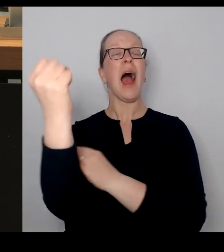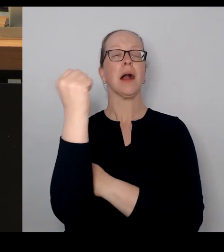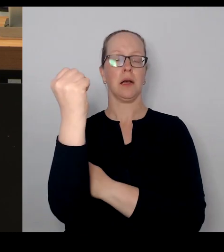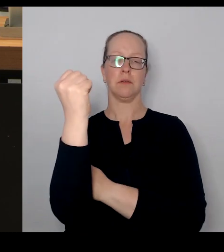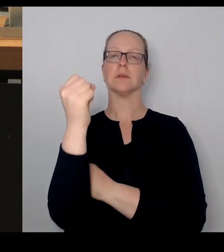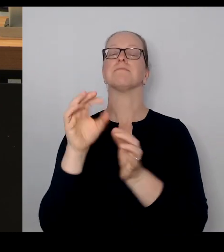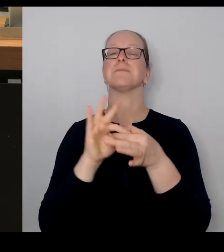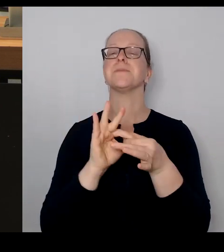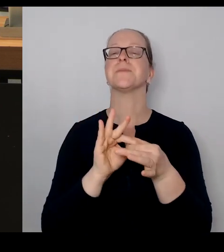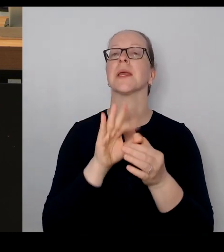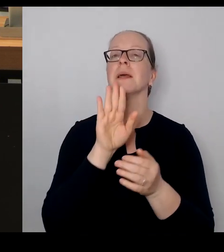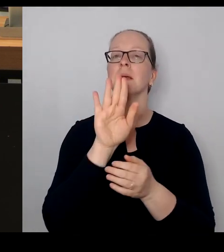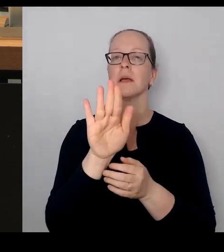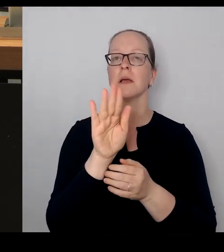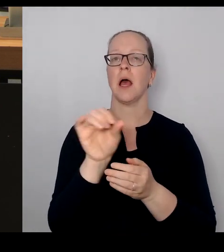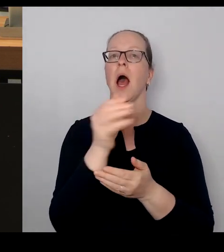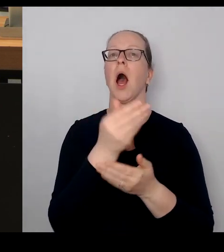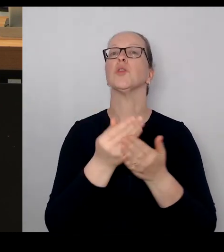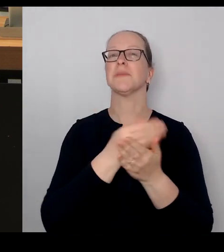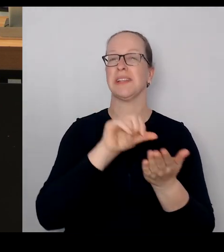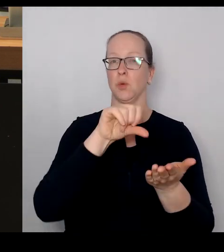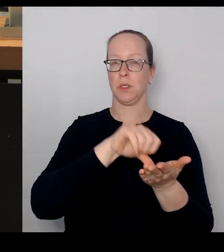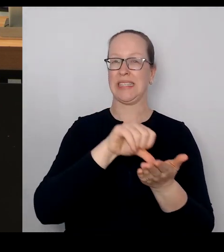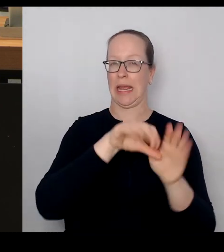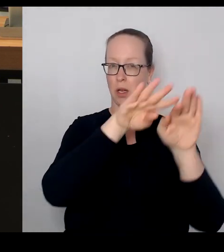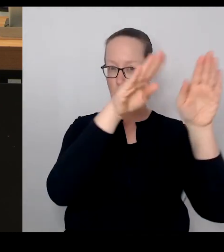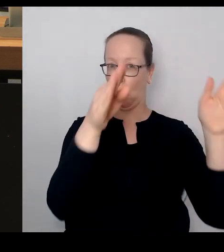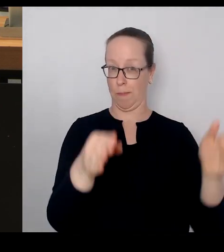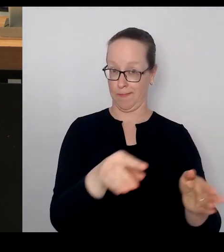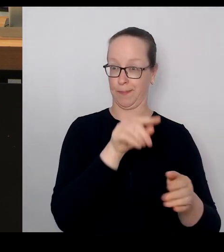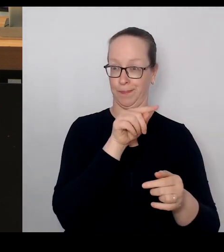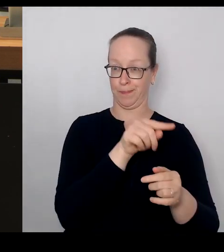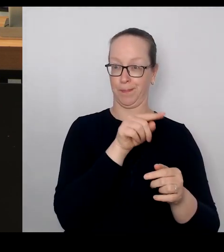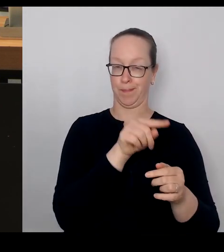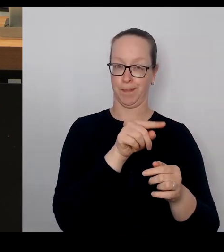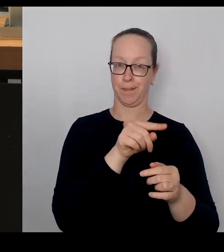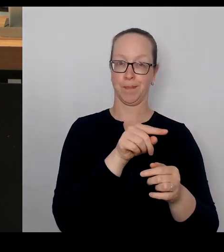auch die Frage, nicht nur neue Leute zu finden, neue Frauen und